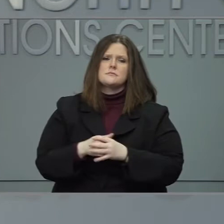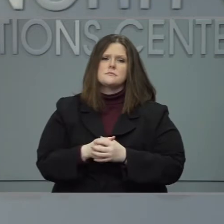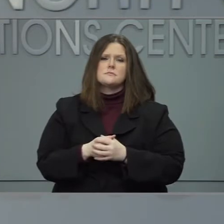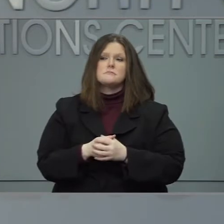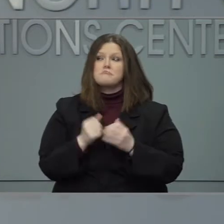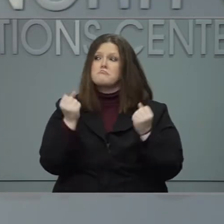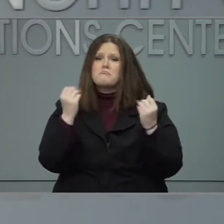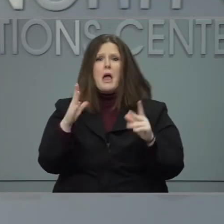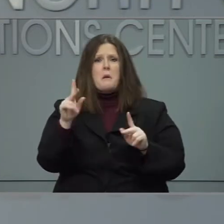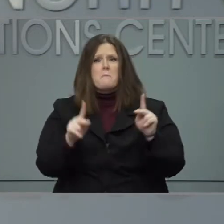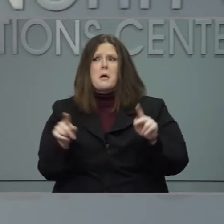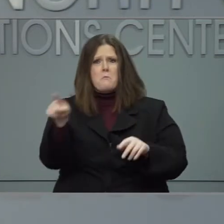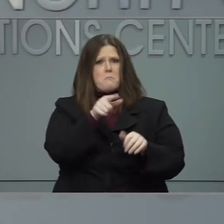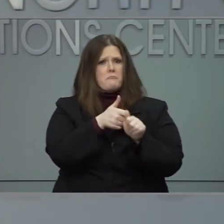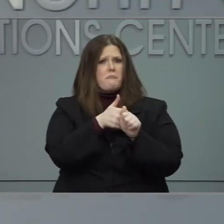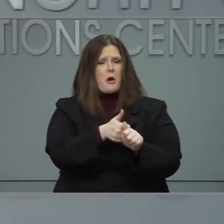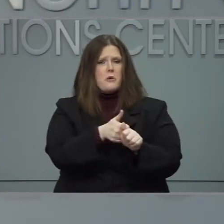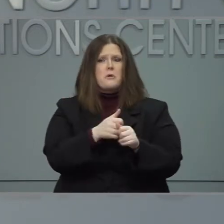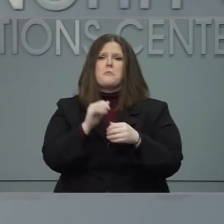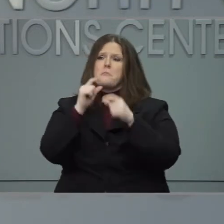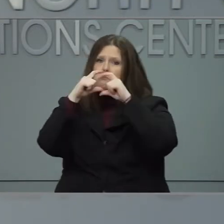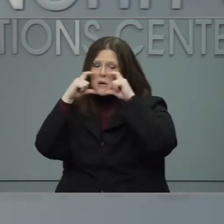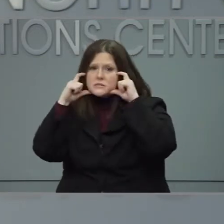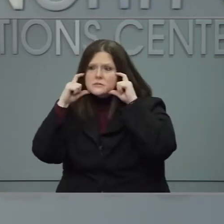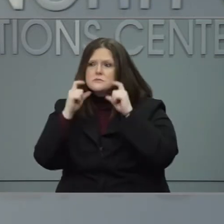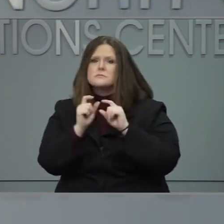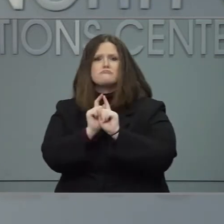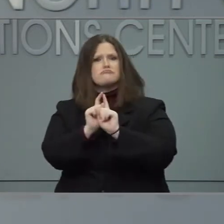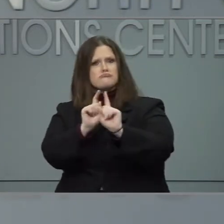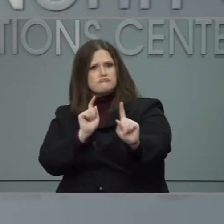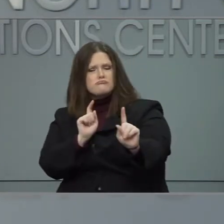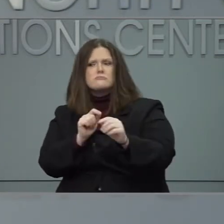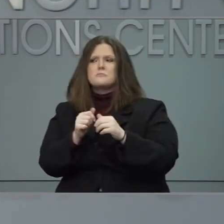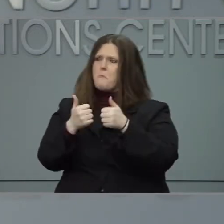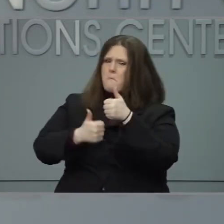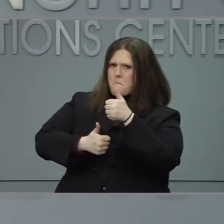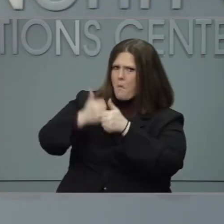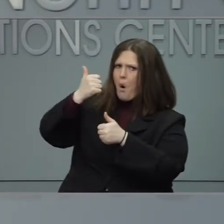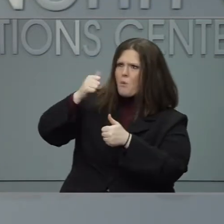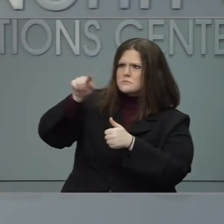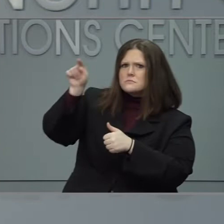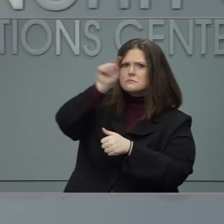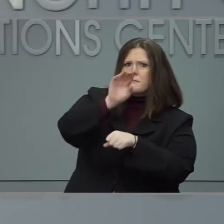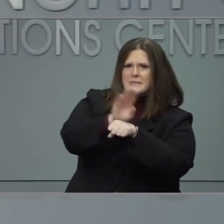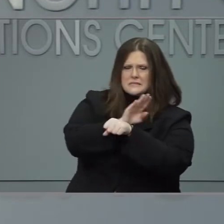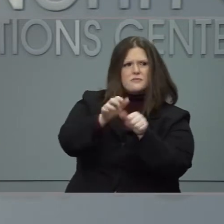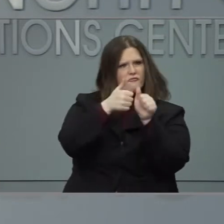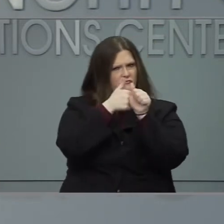las personas muchas se están llevando la mascarilla tienen distancia sana y también muchos